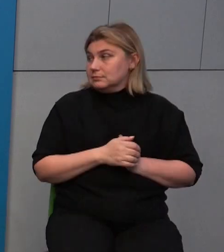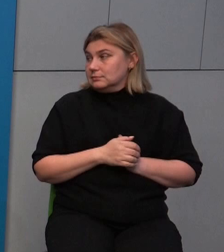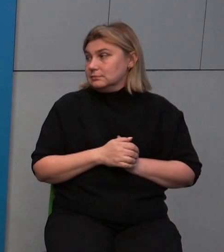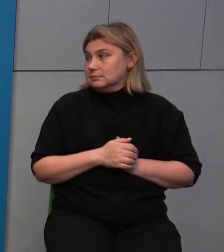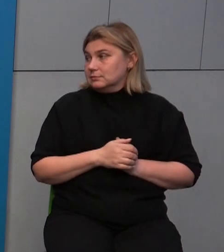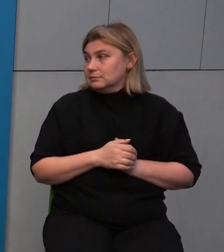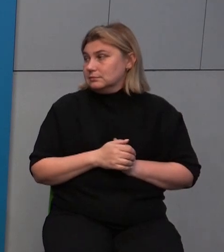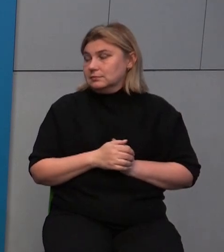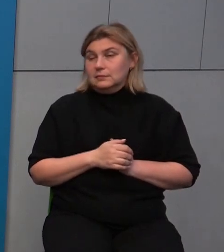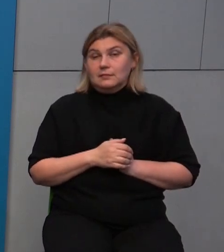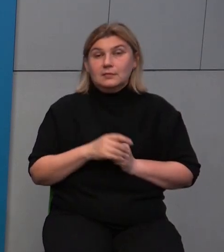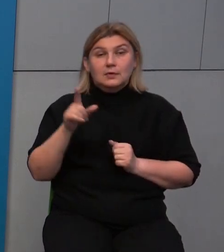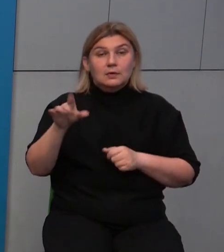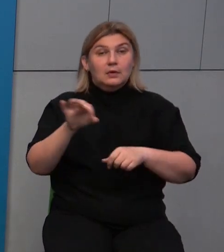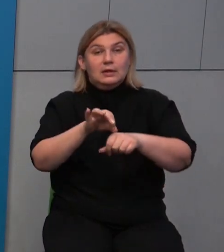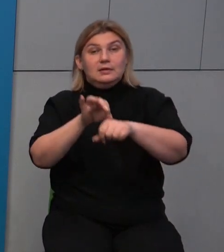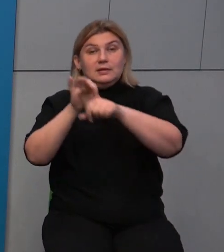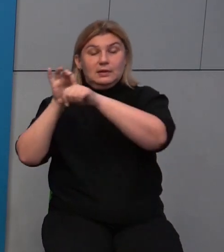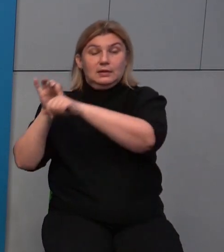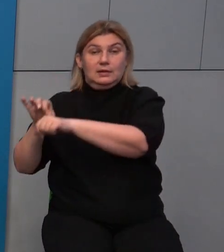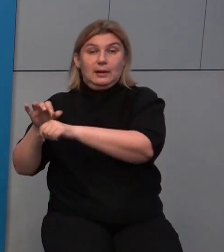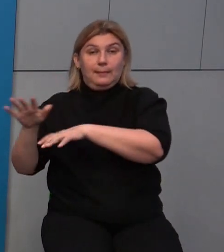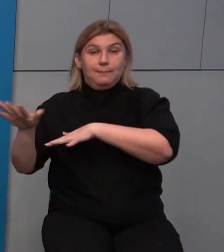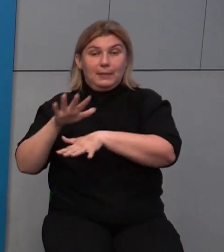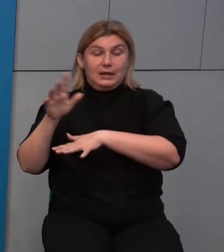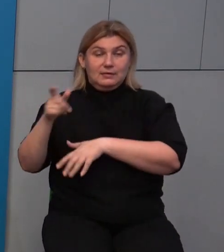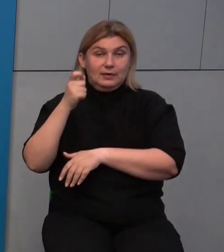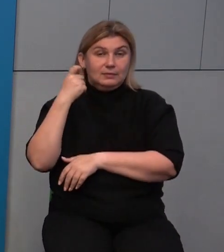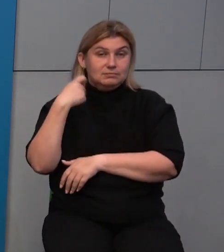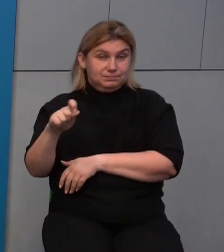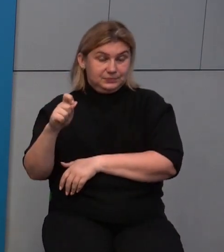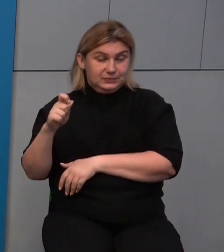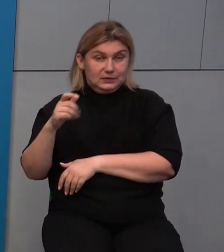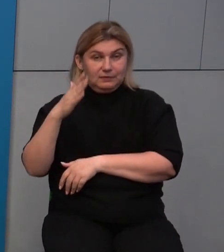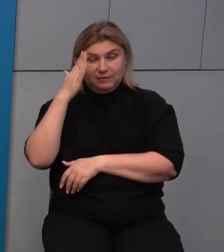to oni go zaprowadzili na miejsce kaźni, bo oni wiedzieli, gdzie on mieszka.